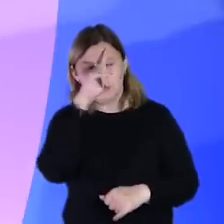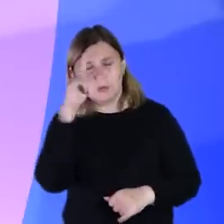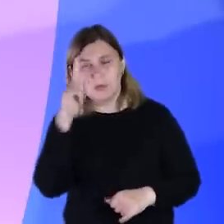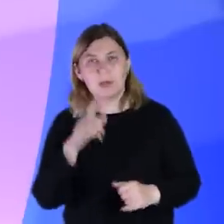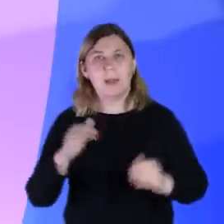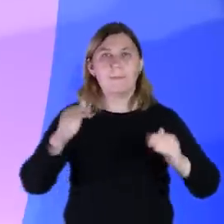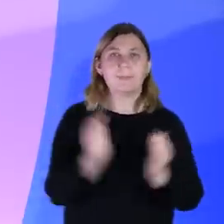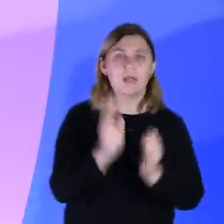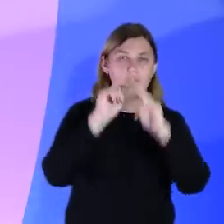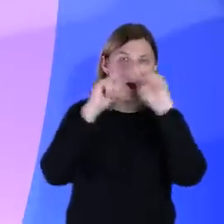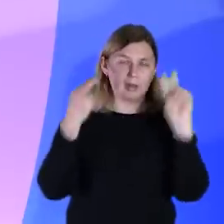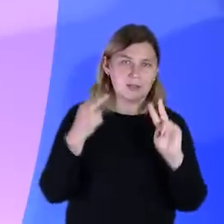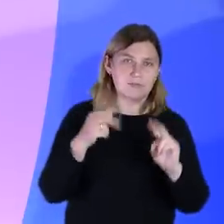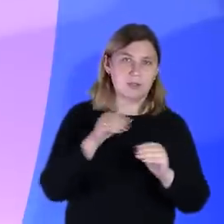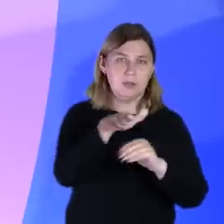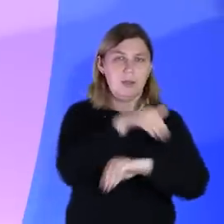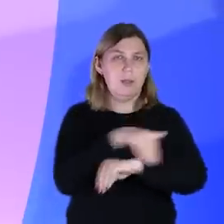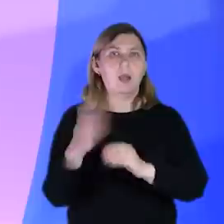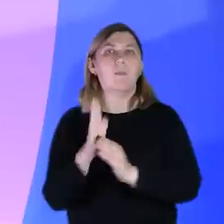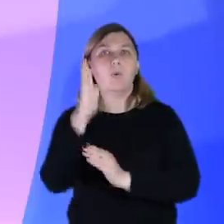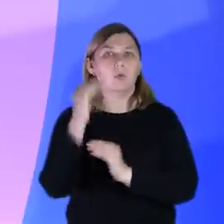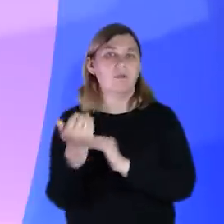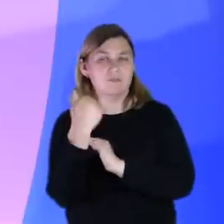Czyli do mniejszości litewskiej na pograniczu północno-wschodnim,